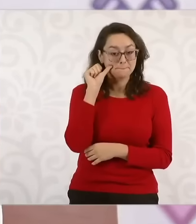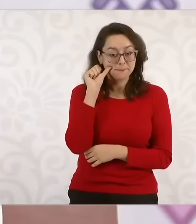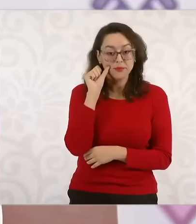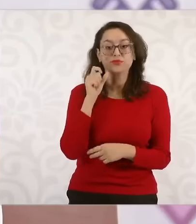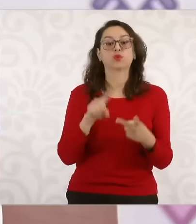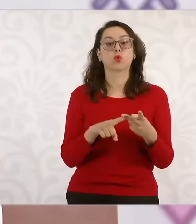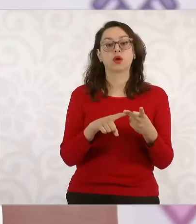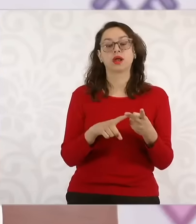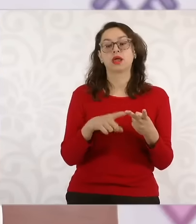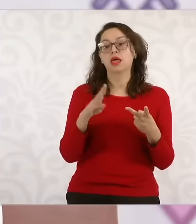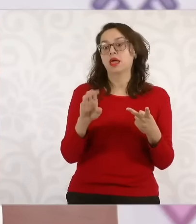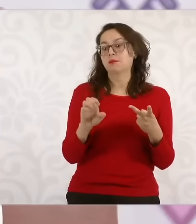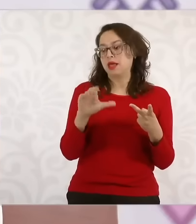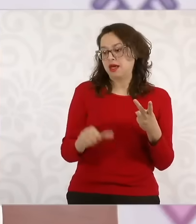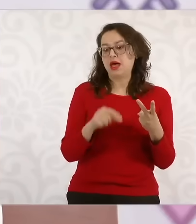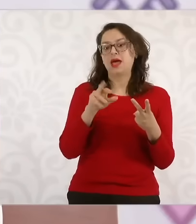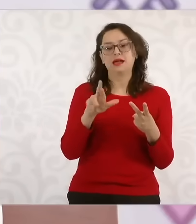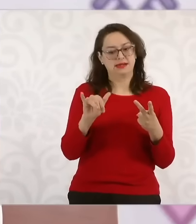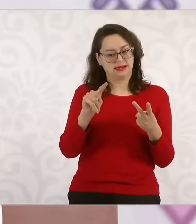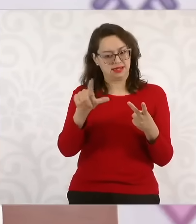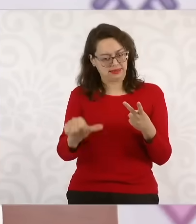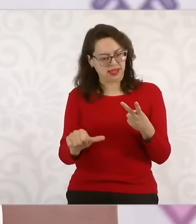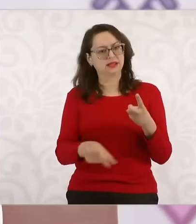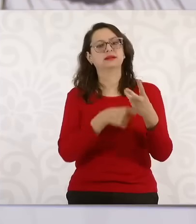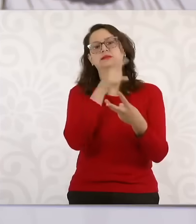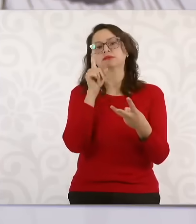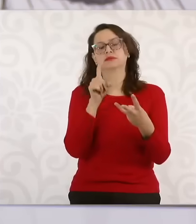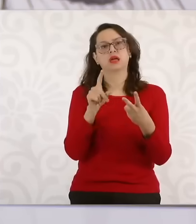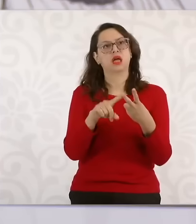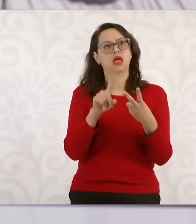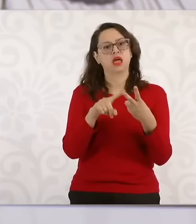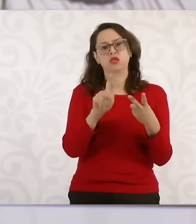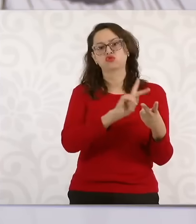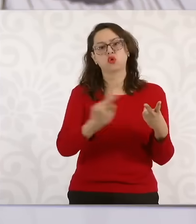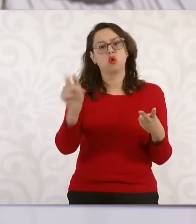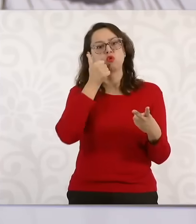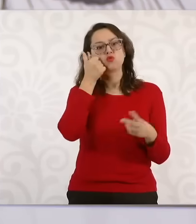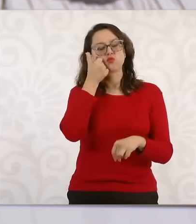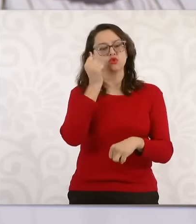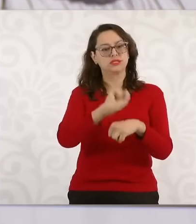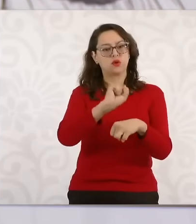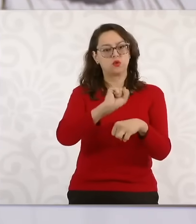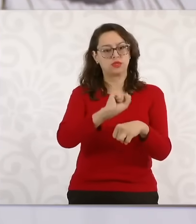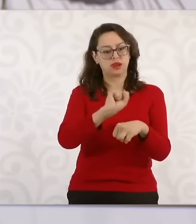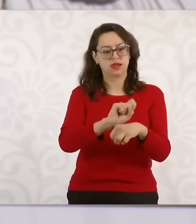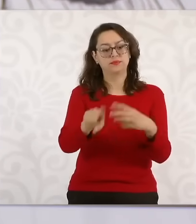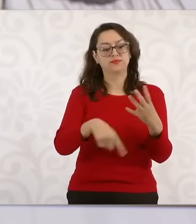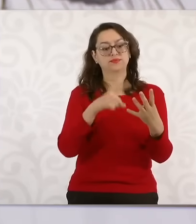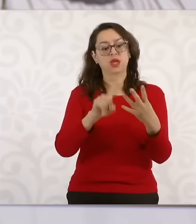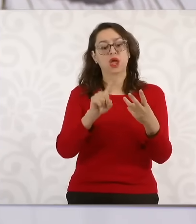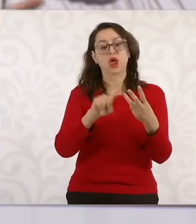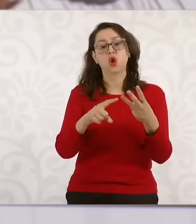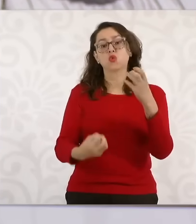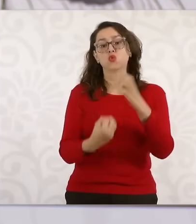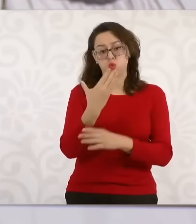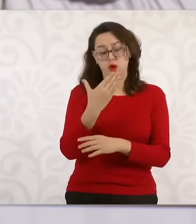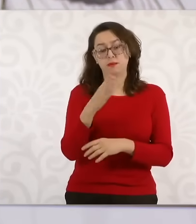la beca Rita Cetina para Universal para todos los estudiantes de secundaria y la nueva becaina para